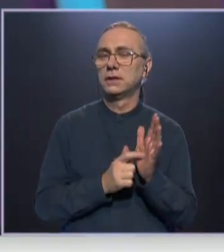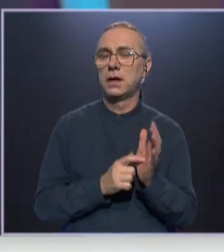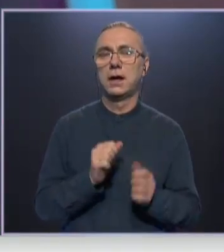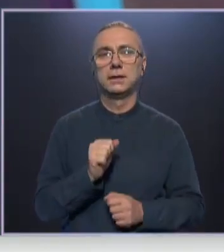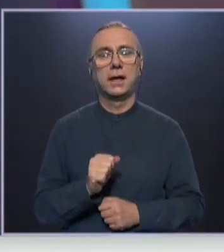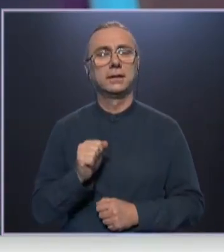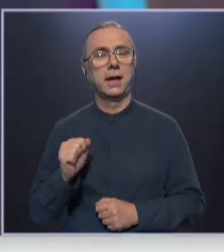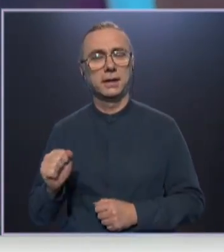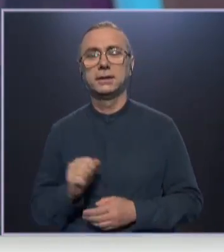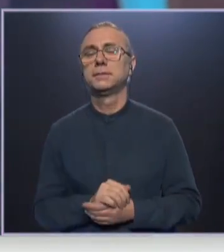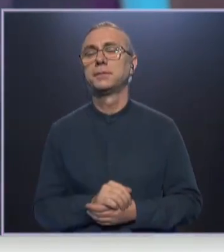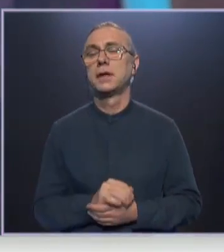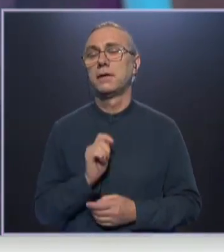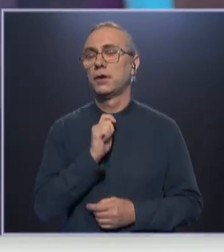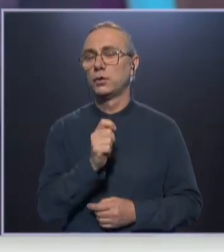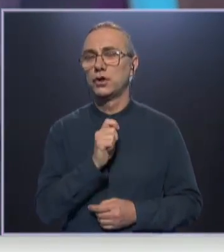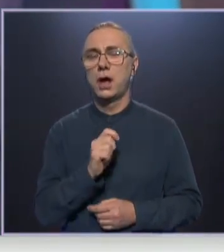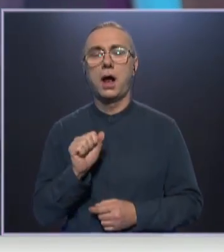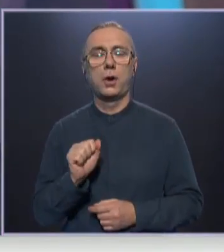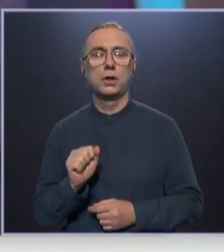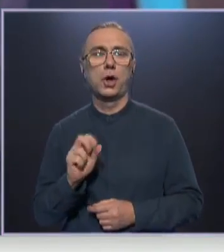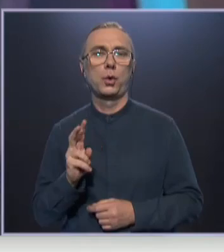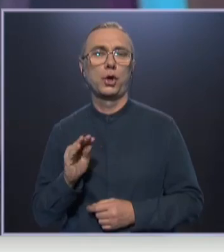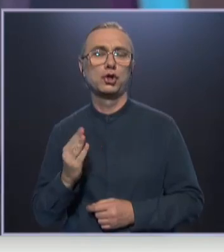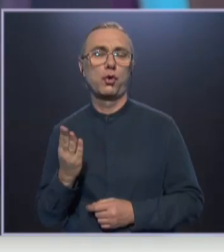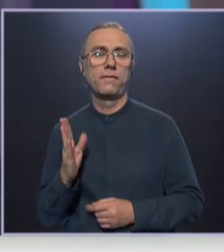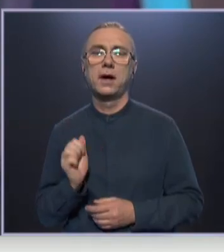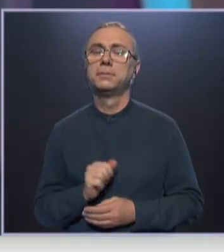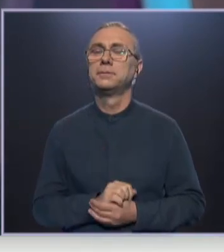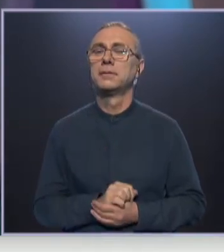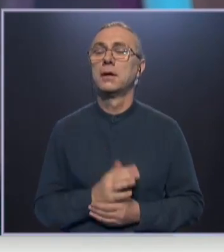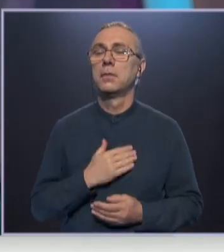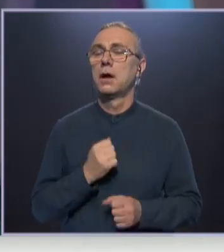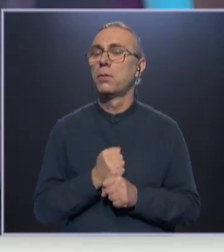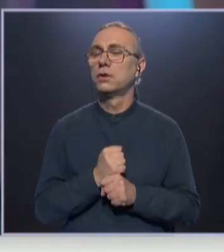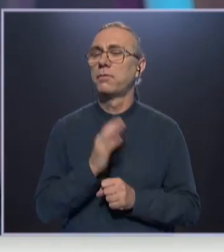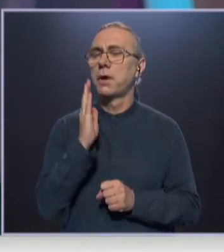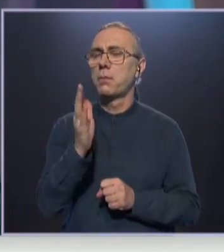работает Меня зовут Алёна Кулешова я напомню Мы работаем в прямом эфире Вы можете дозвониться в нашу студию